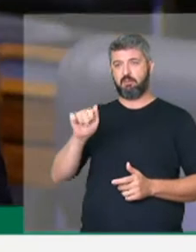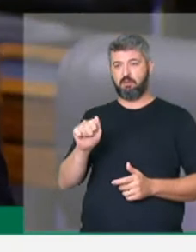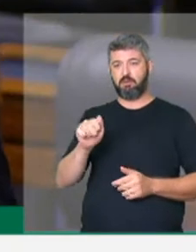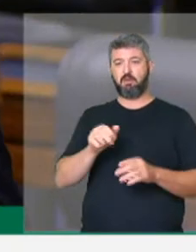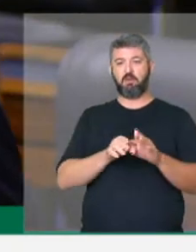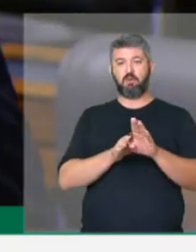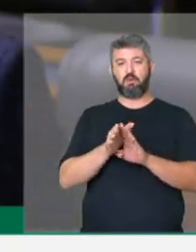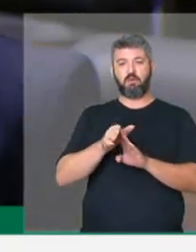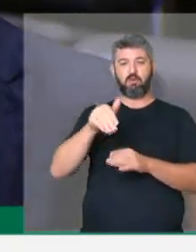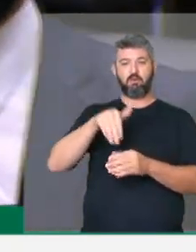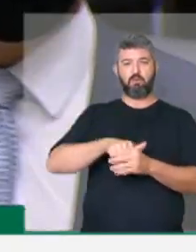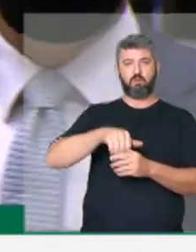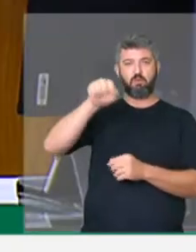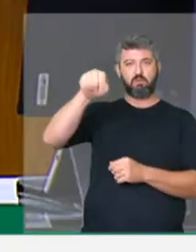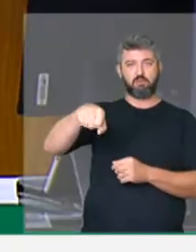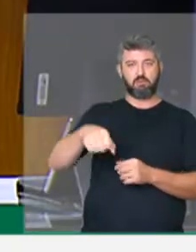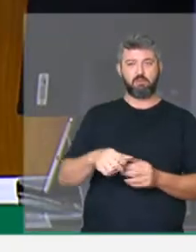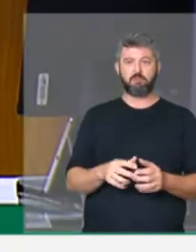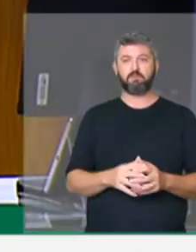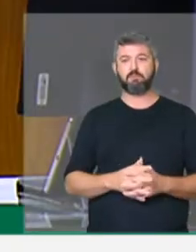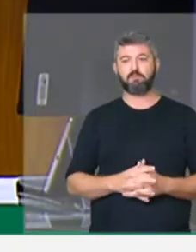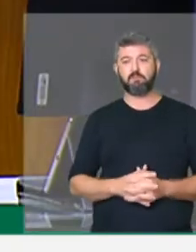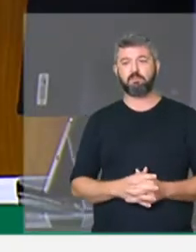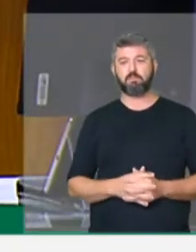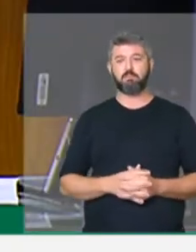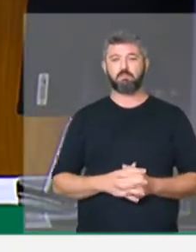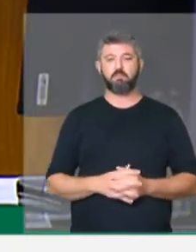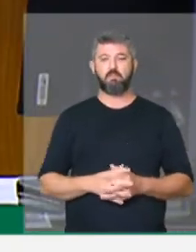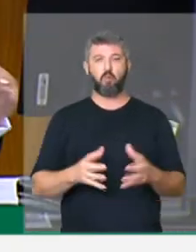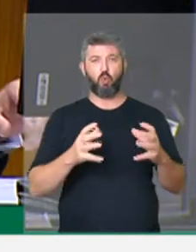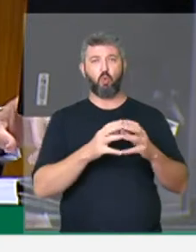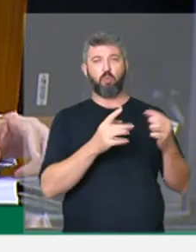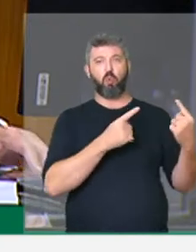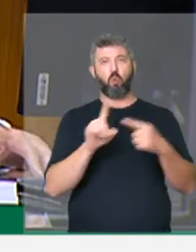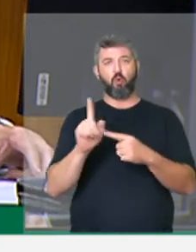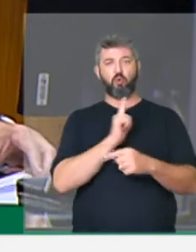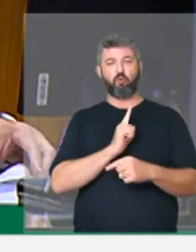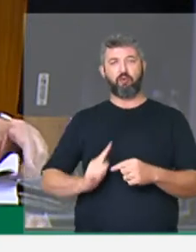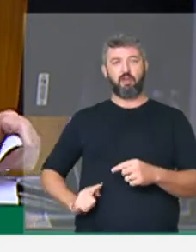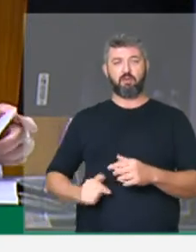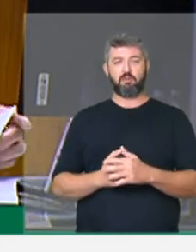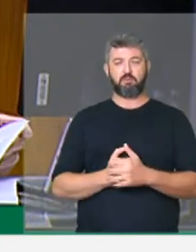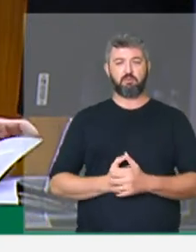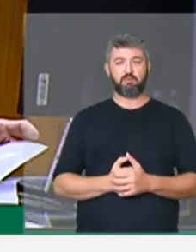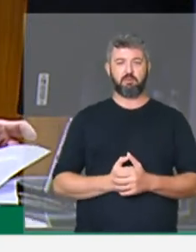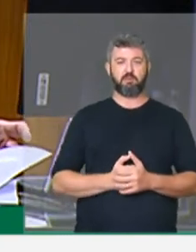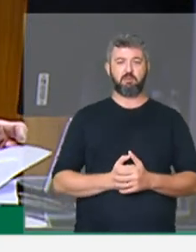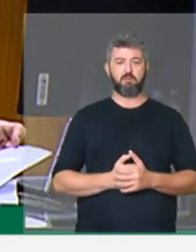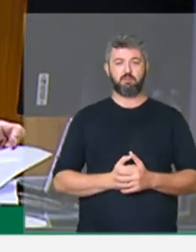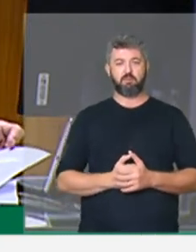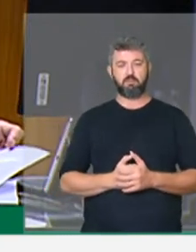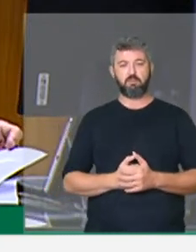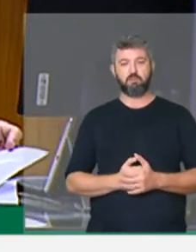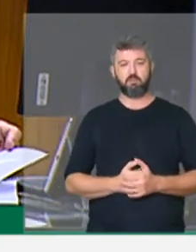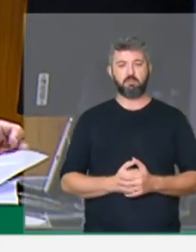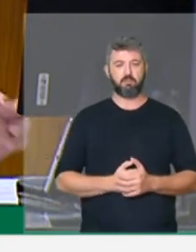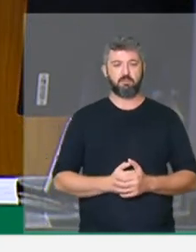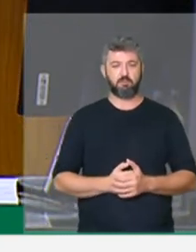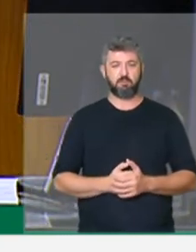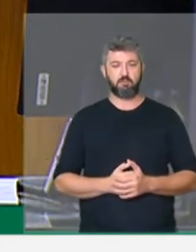OPOSIÇÃO? -- [DEPUTADO]: SOLIDARIEDADE SIM, SENHOR PRESIDENTE. [PRESIDENTE]: GOVERNO? [DEPUTADO]: GOVERNO SIM, PRESIDENTE. [PRESIDENTE]: AQUELES QUE FOREM PELA APROVAÇÃO